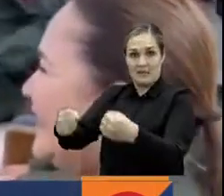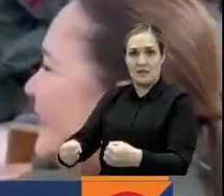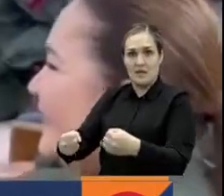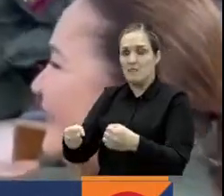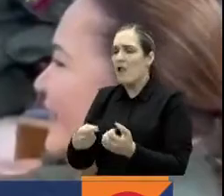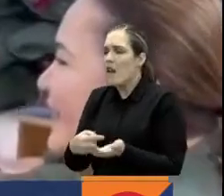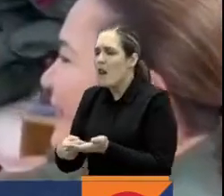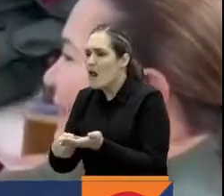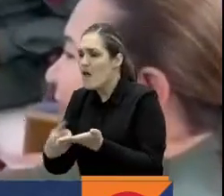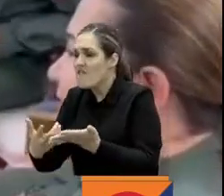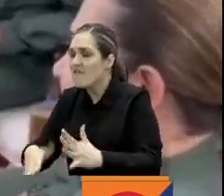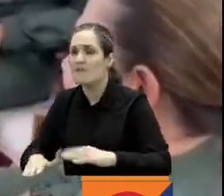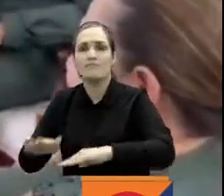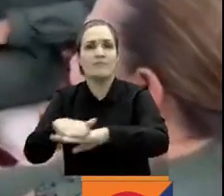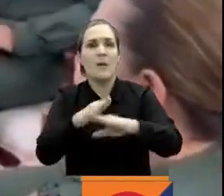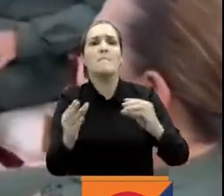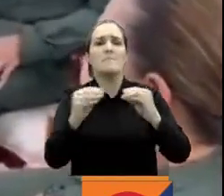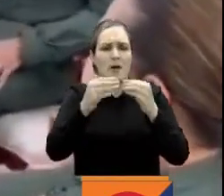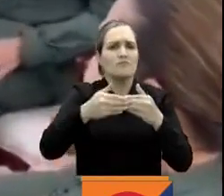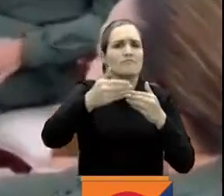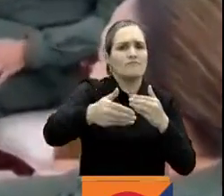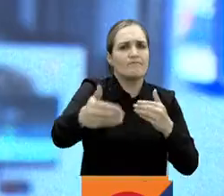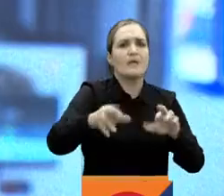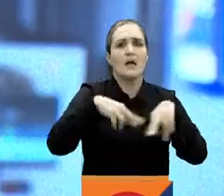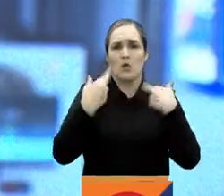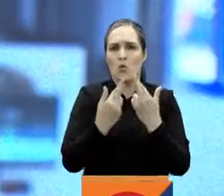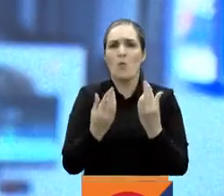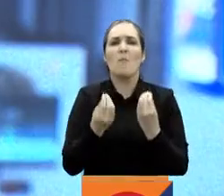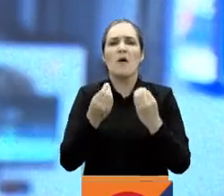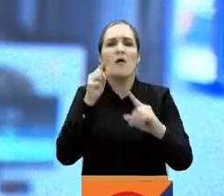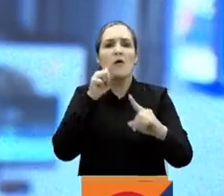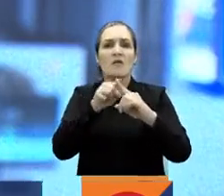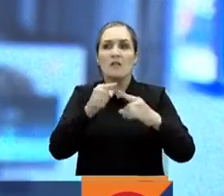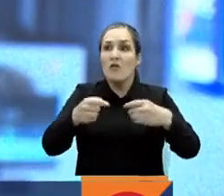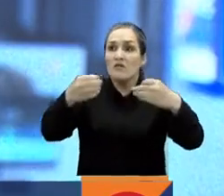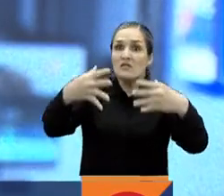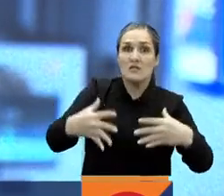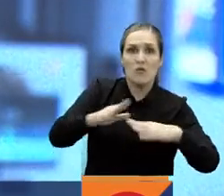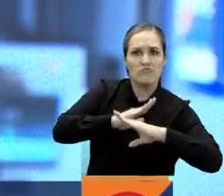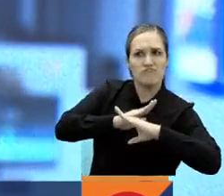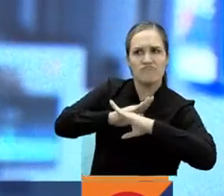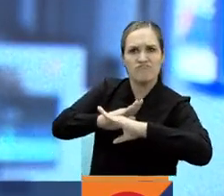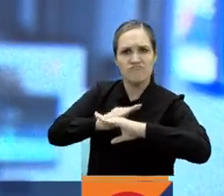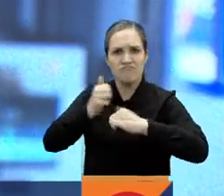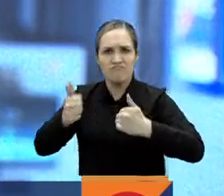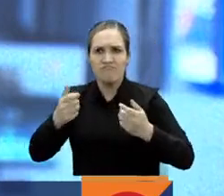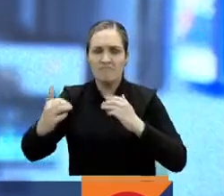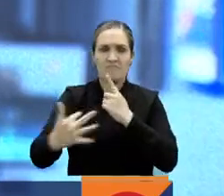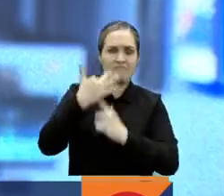COMANDO DE BOLIVARIANA,